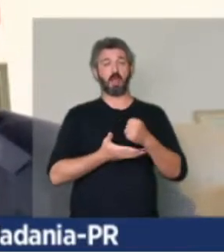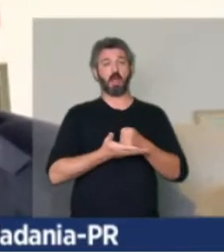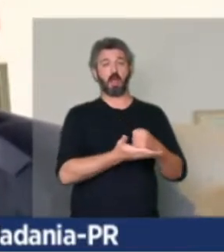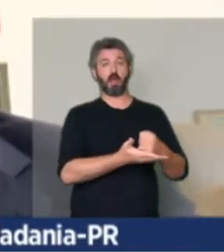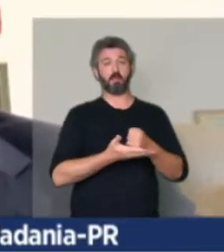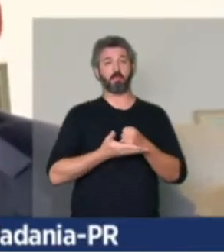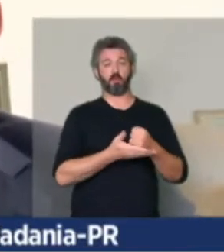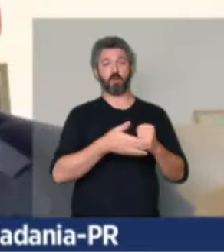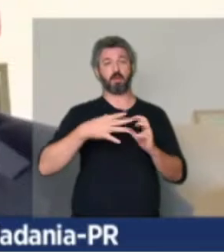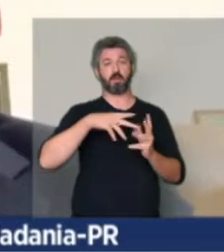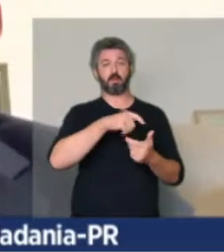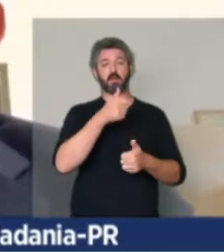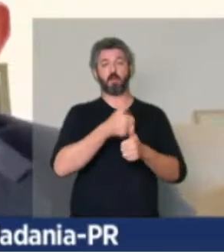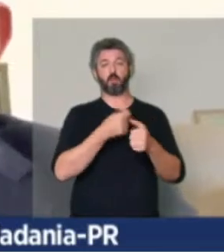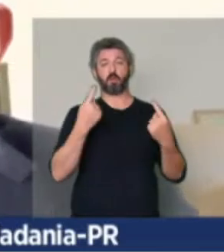PASSOU PELAS COMISSÕES, ESTÁ PRONTO PARA VOTO RECLAMO A,